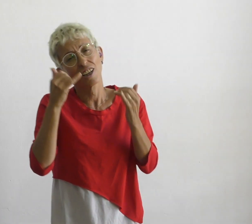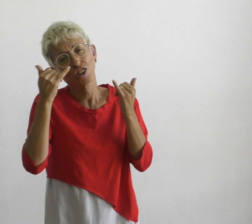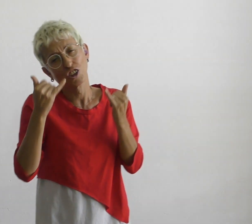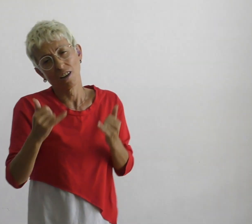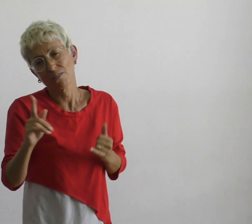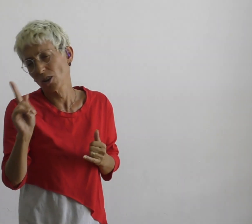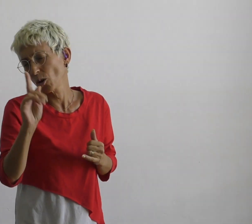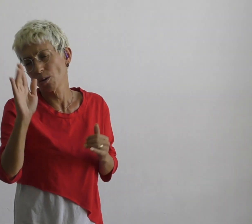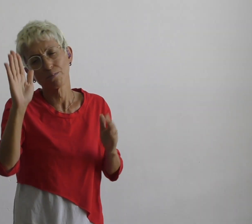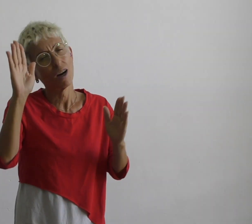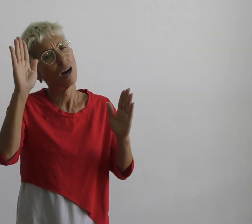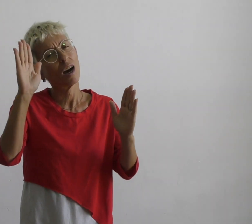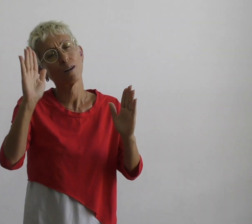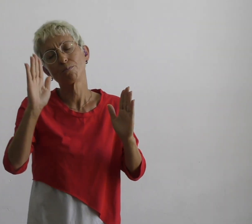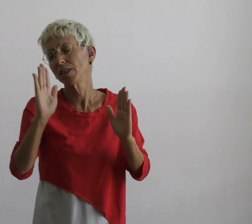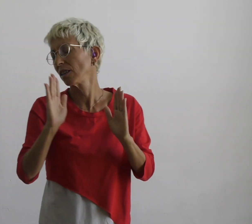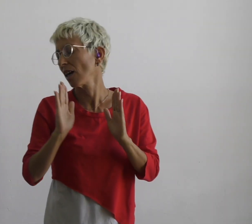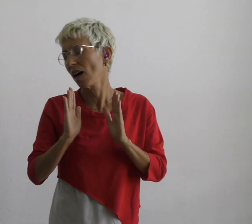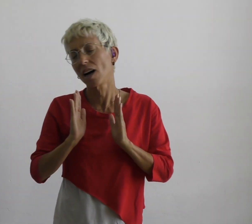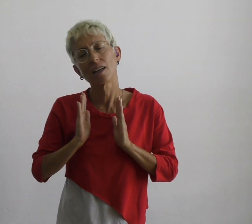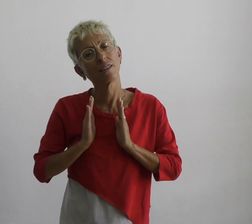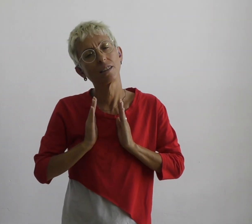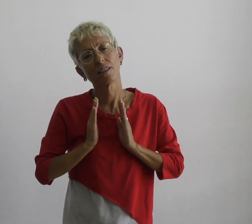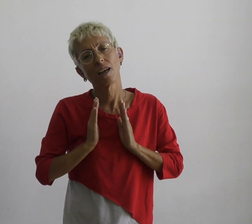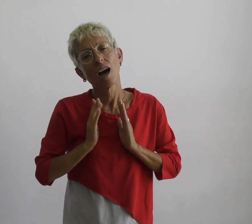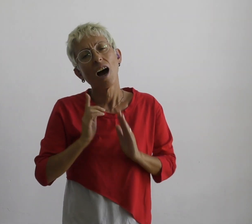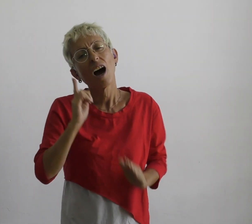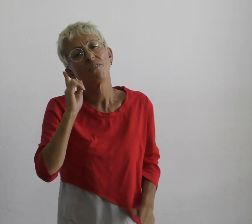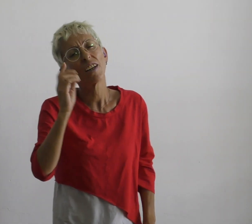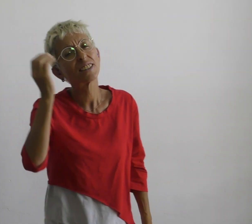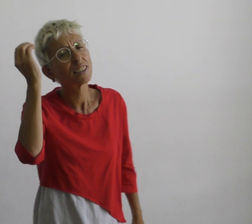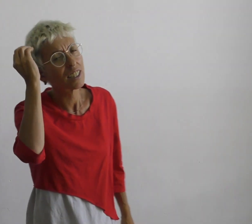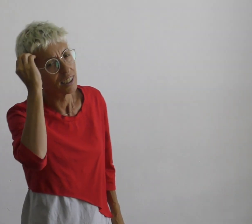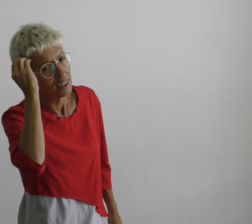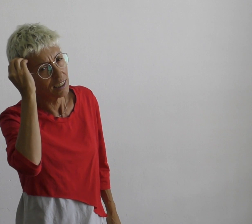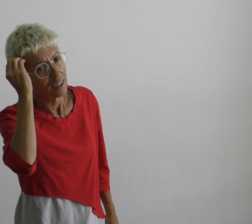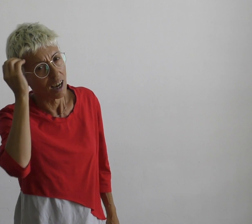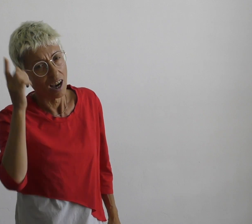את עכשו לא מאמינה לי אבל זכרי